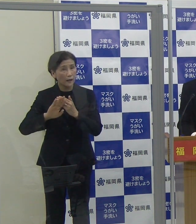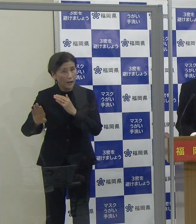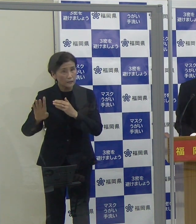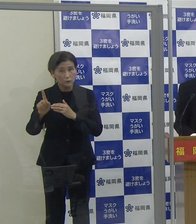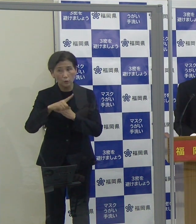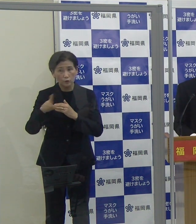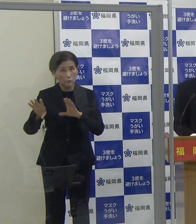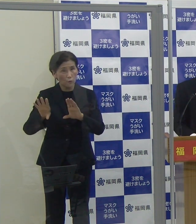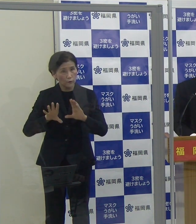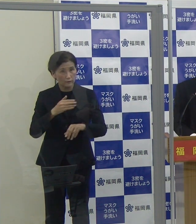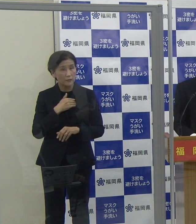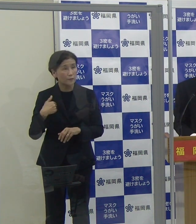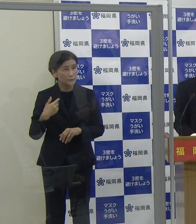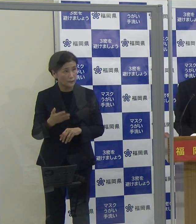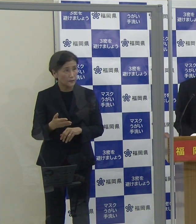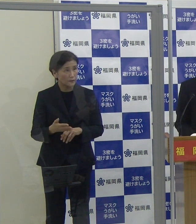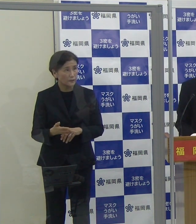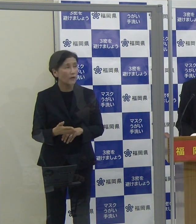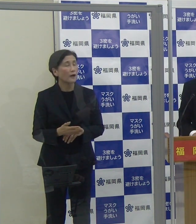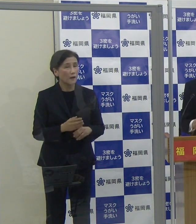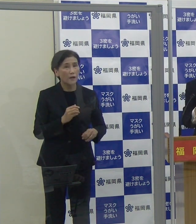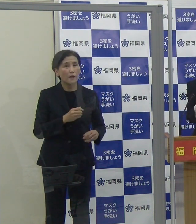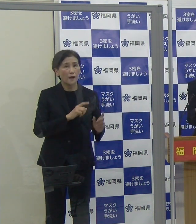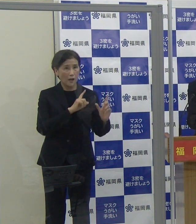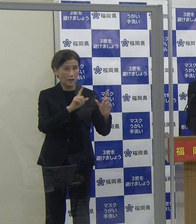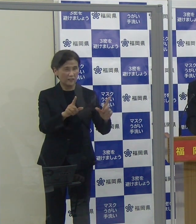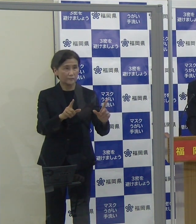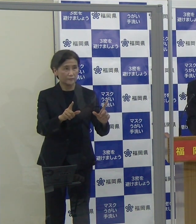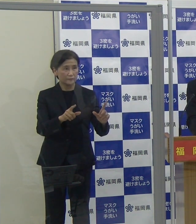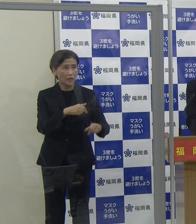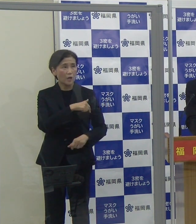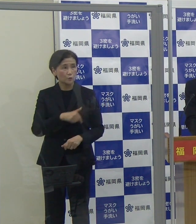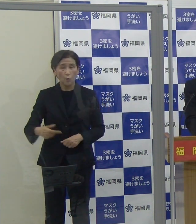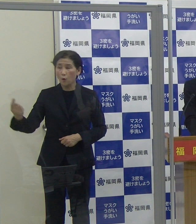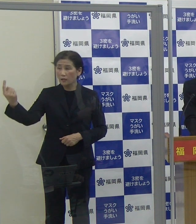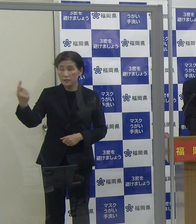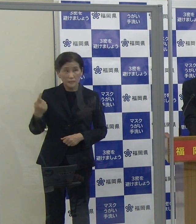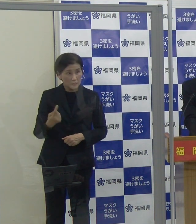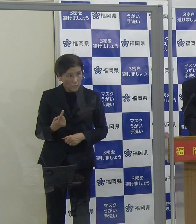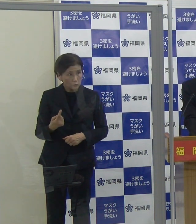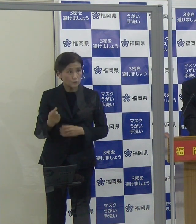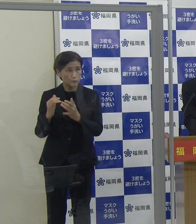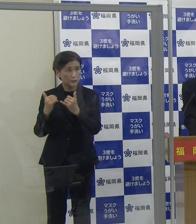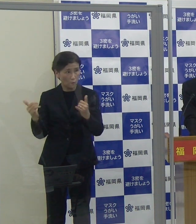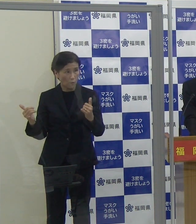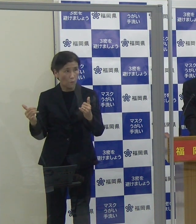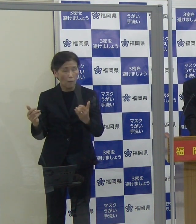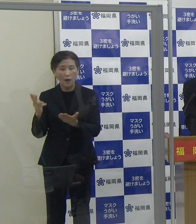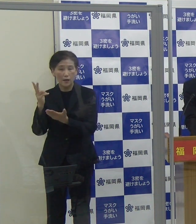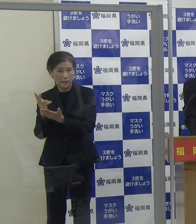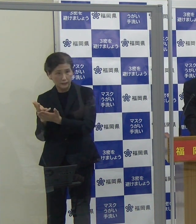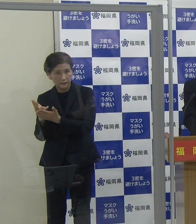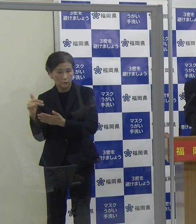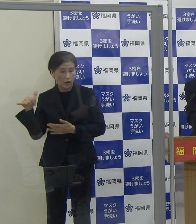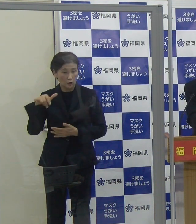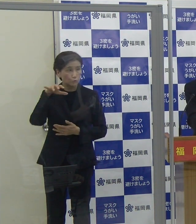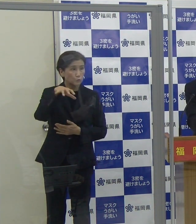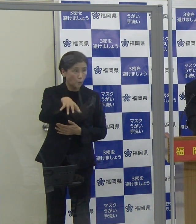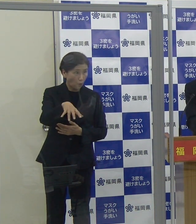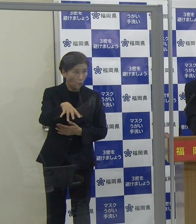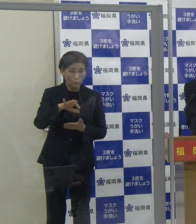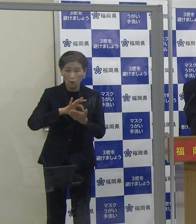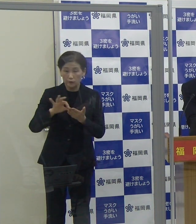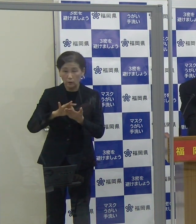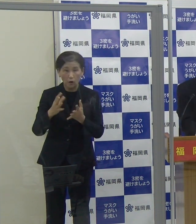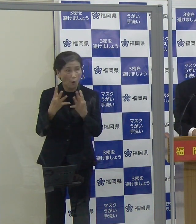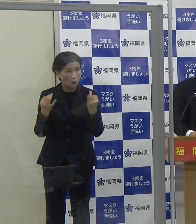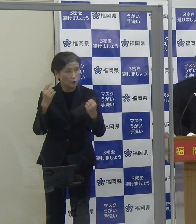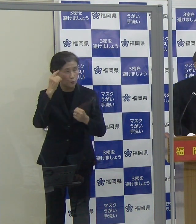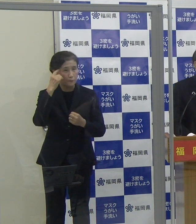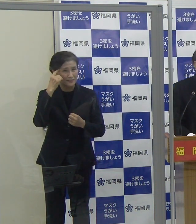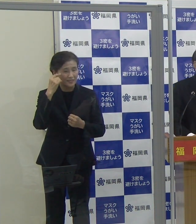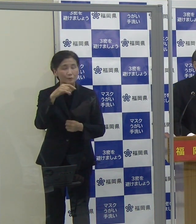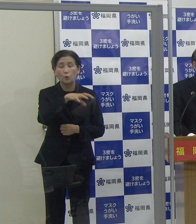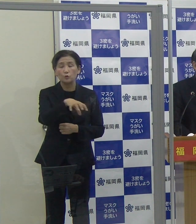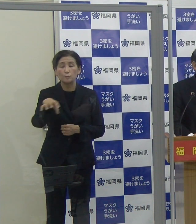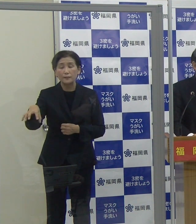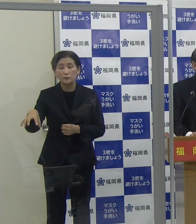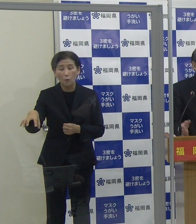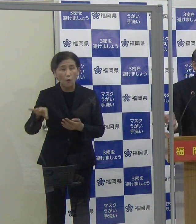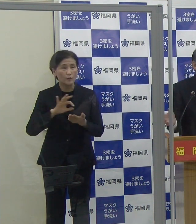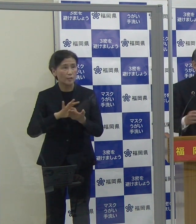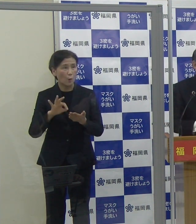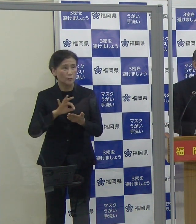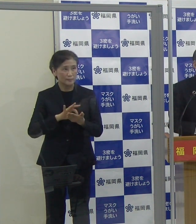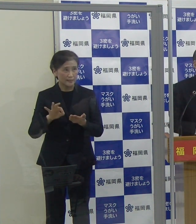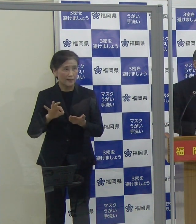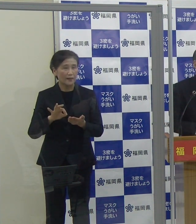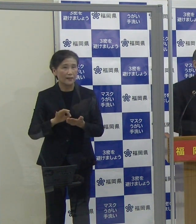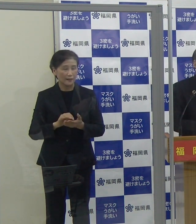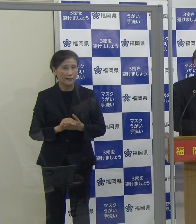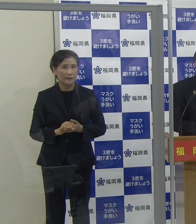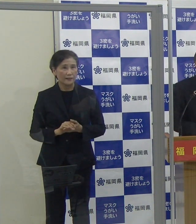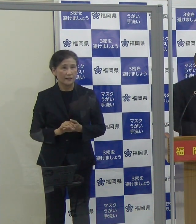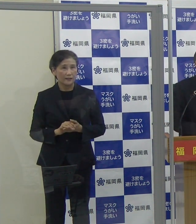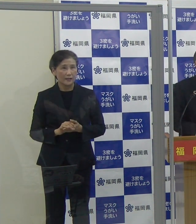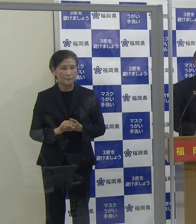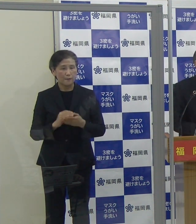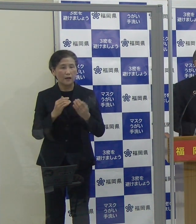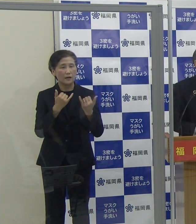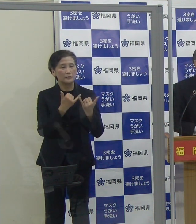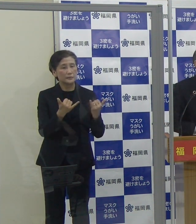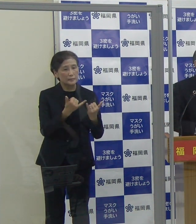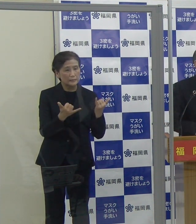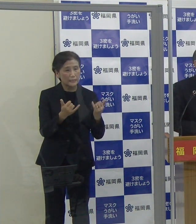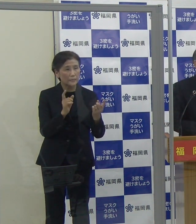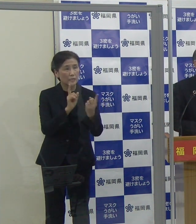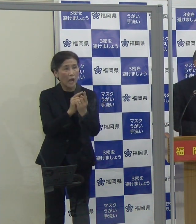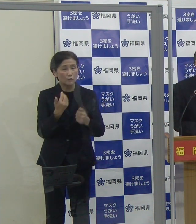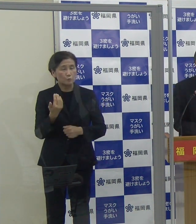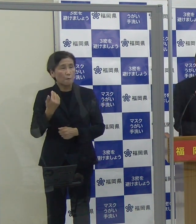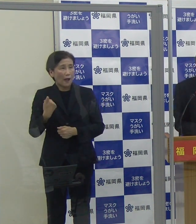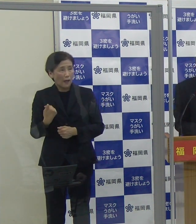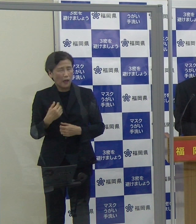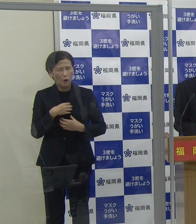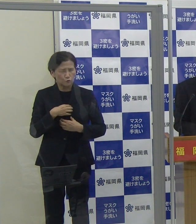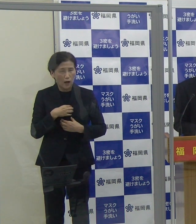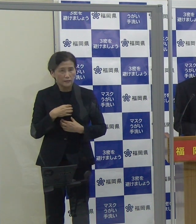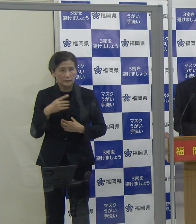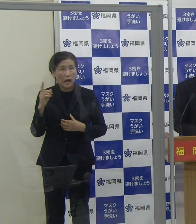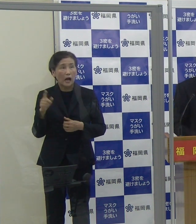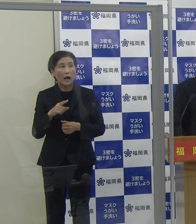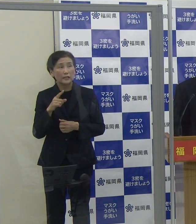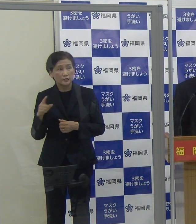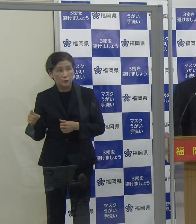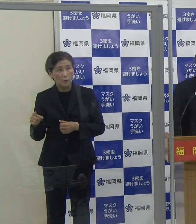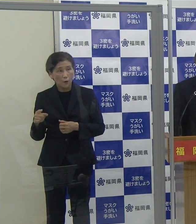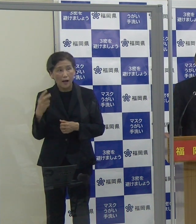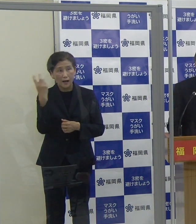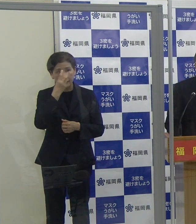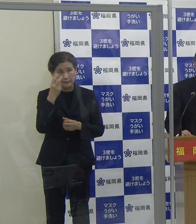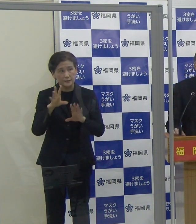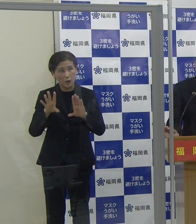（知事）はい、受けられます。駅や空港などを利用して福岡県に来られた方については、ご親戚などに会われる前に、無料の検査所を活用していただければと思います。